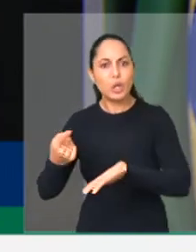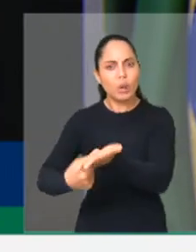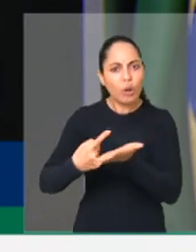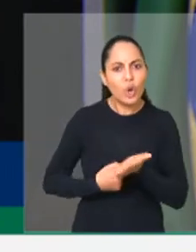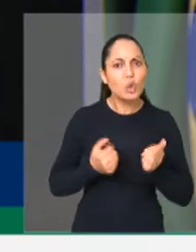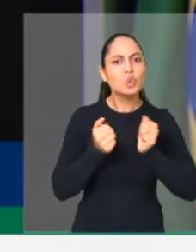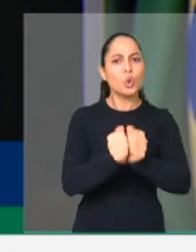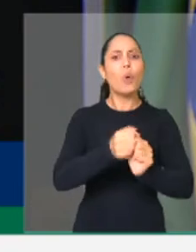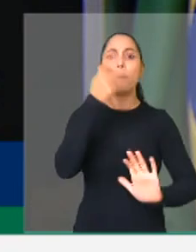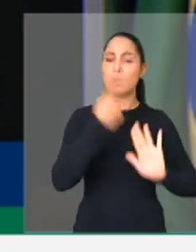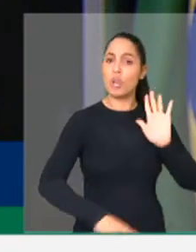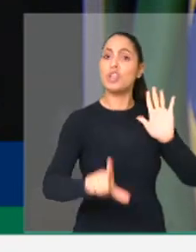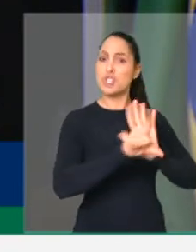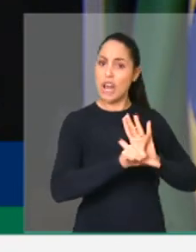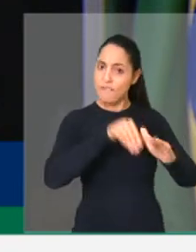BRASIL, É O QUE TINHA A